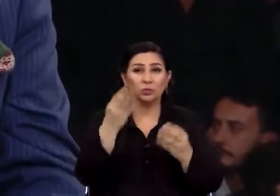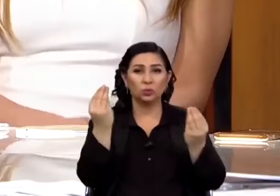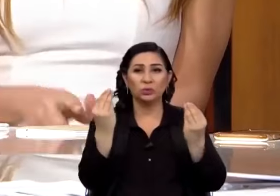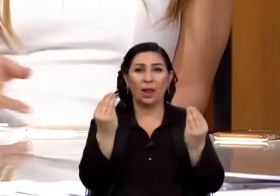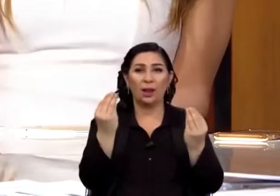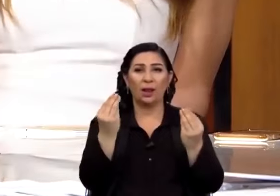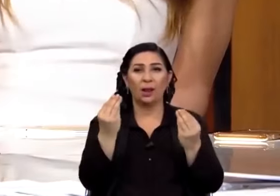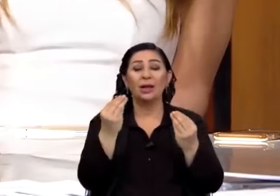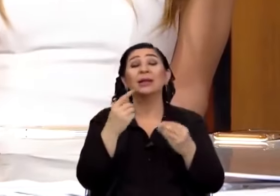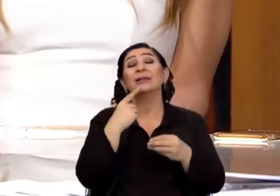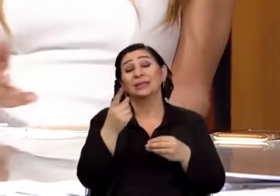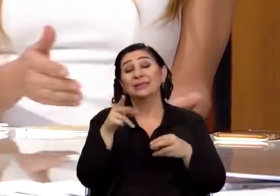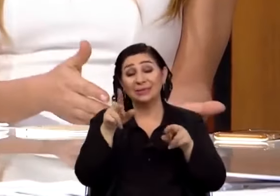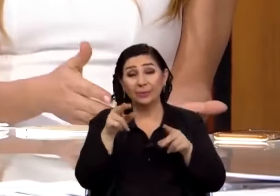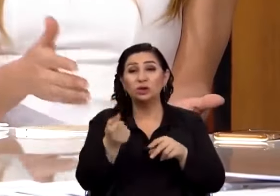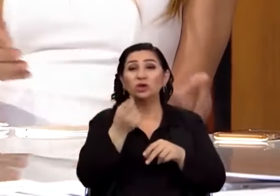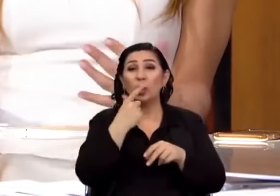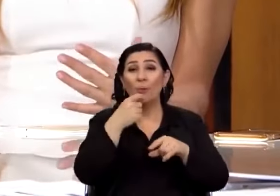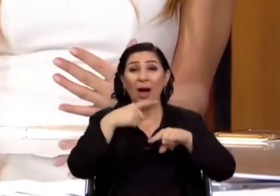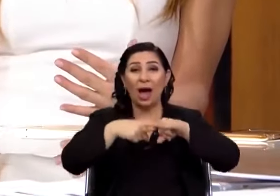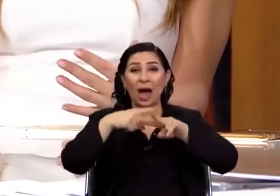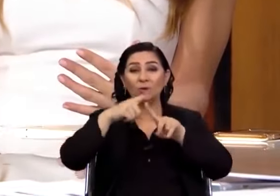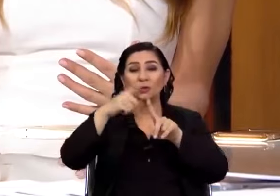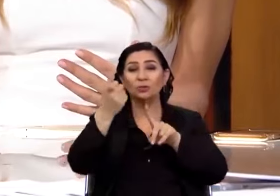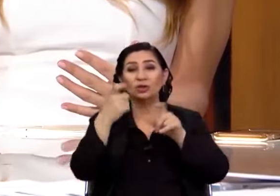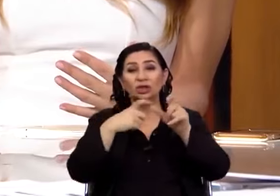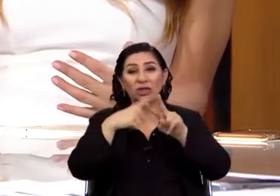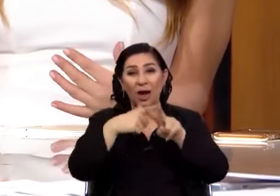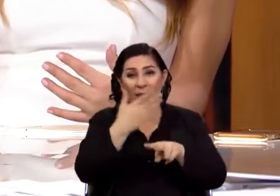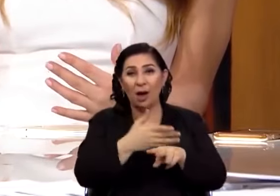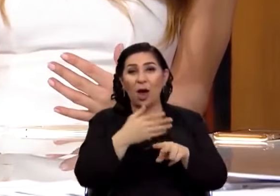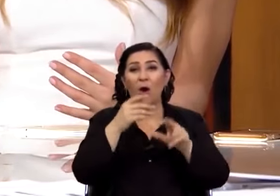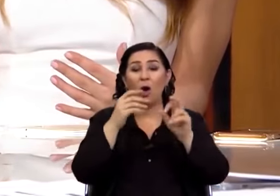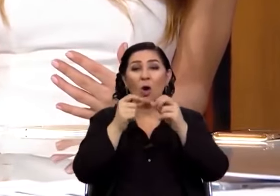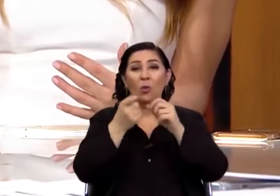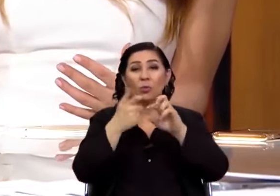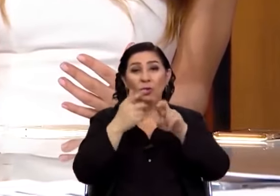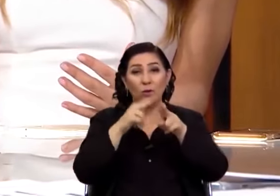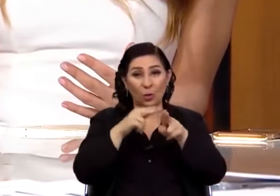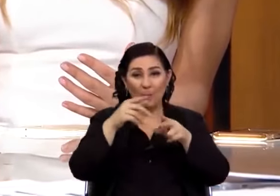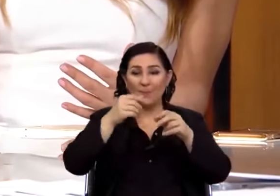ve dediğimiz gibi Çorum'da Hattuşa işte e Obruk Barajı çekim yaptığımız yerler